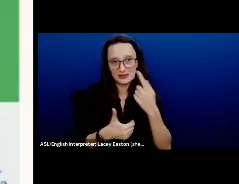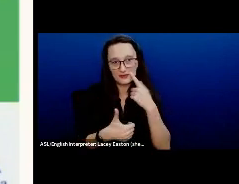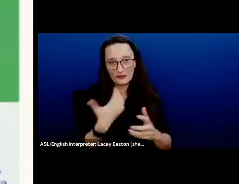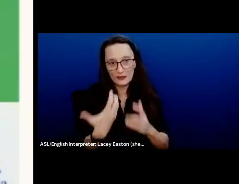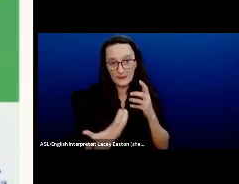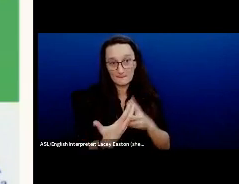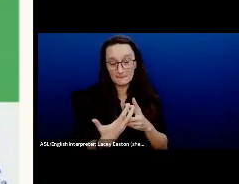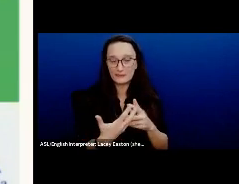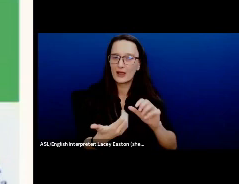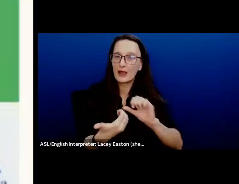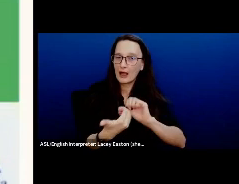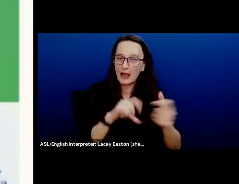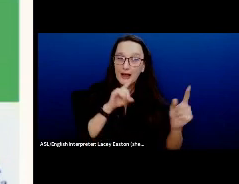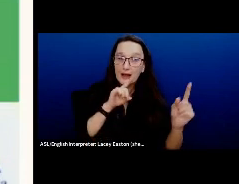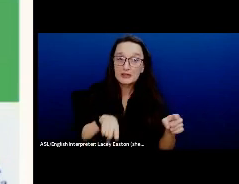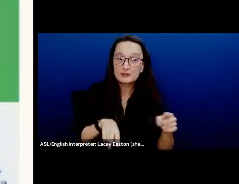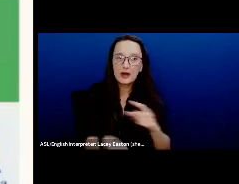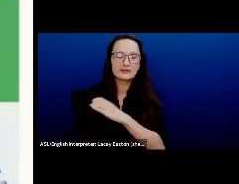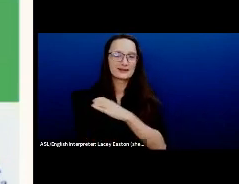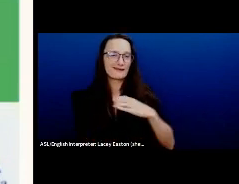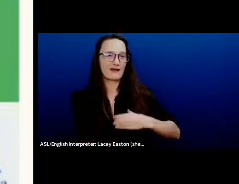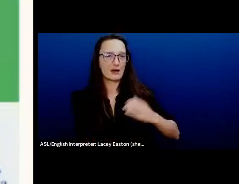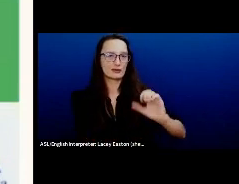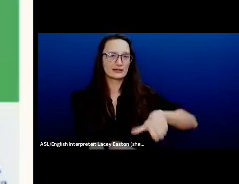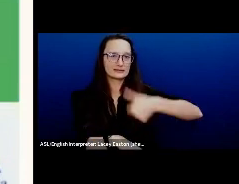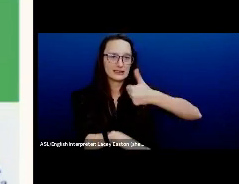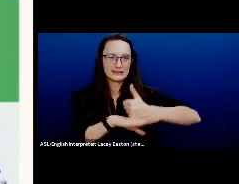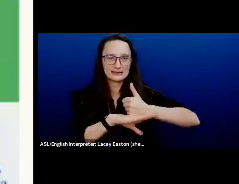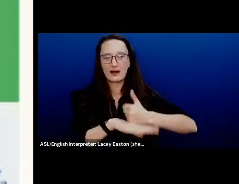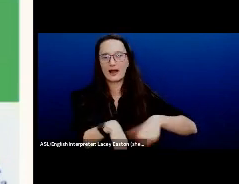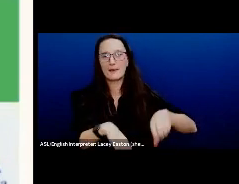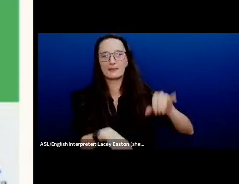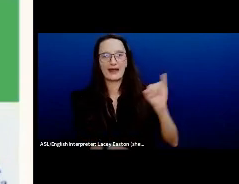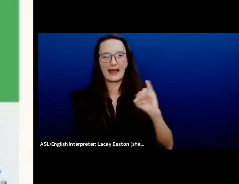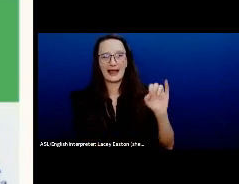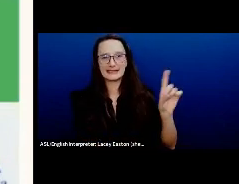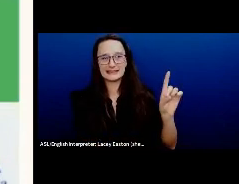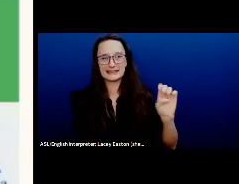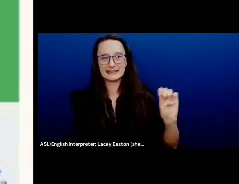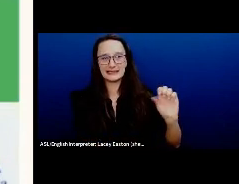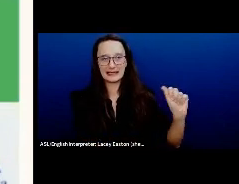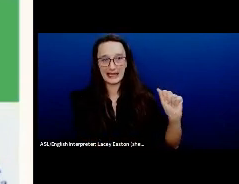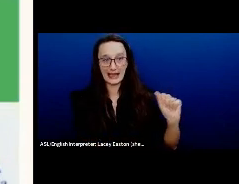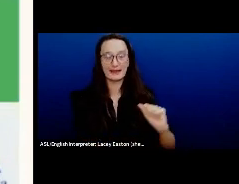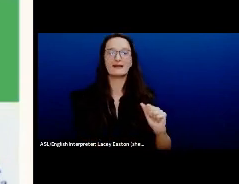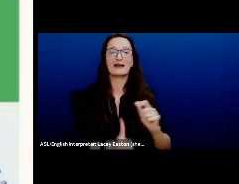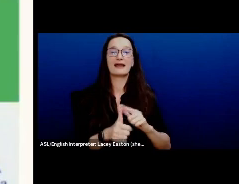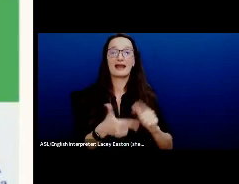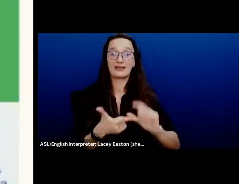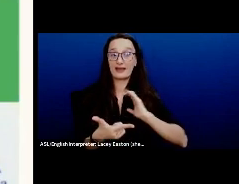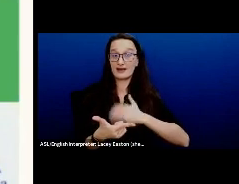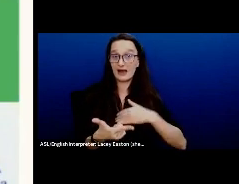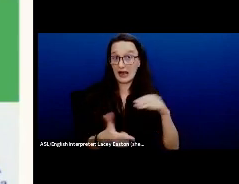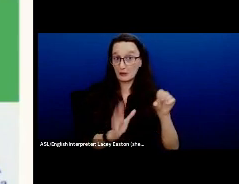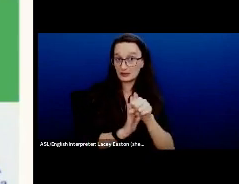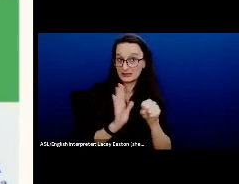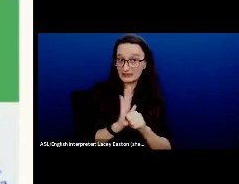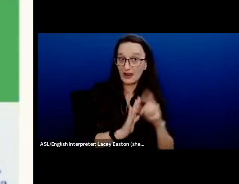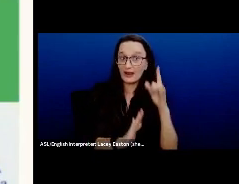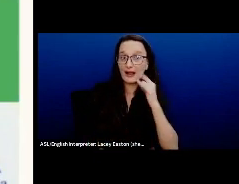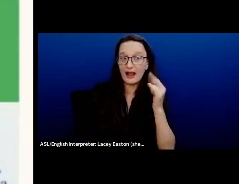ley de educación para personas con discapacidades y nuestro estado rápidamente siguió en 1977 exigiendo que